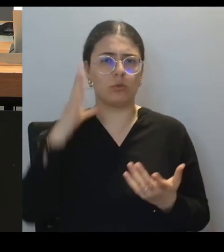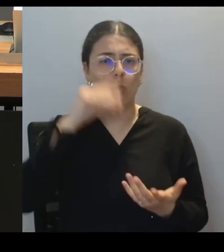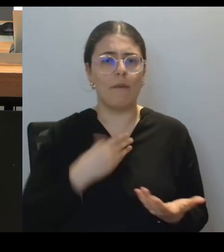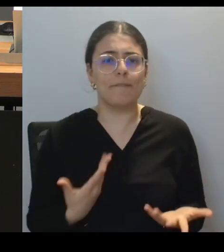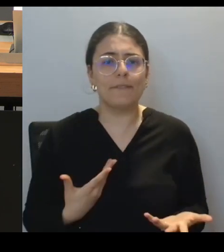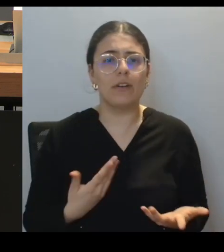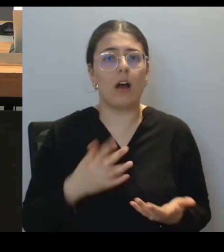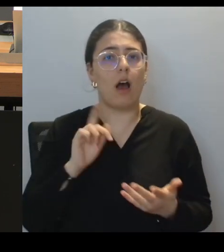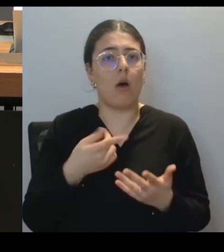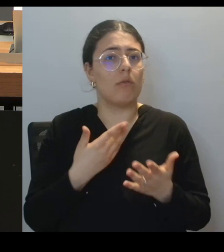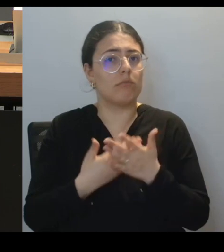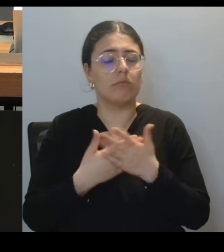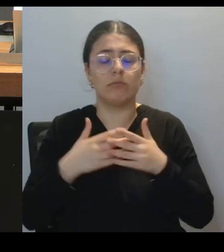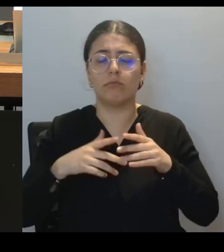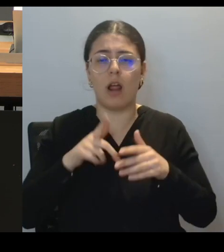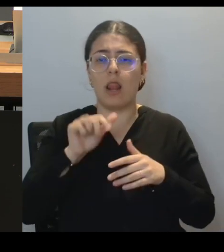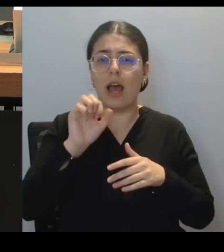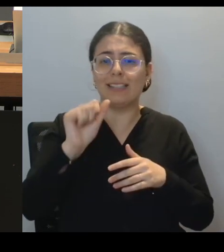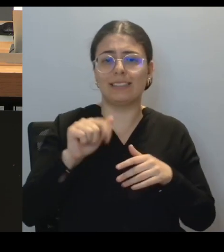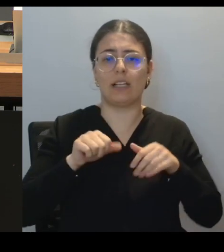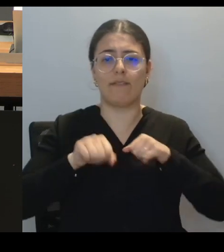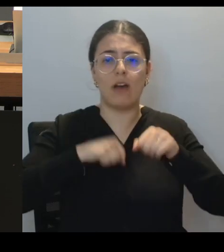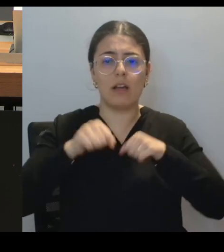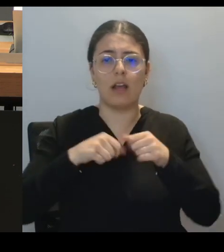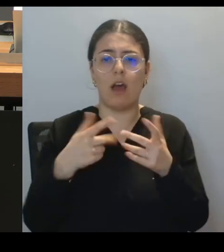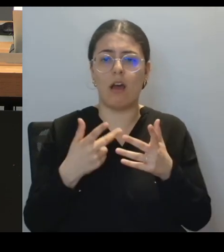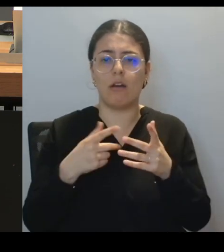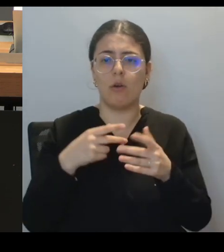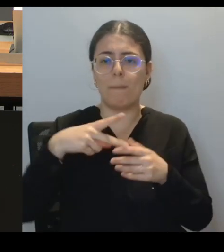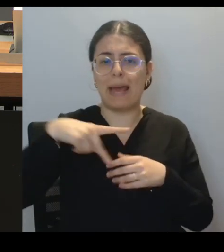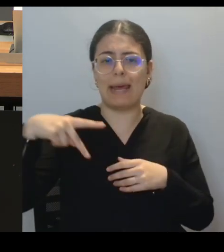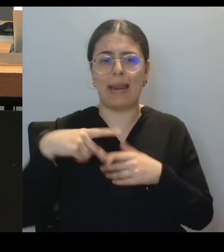Und Sie wollen Studenten bevorteilen? Das sehen wir auch so, aber es gibt